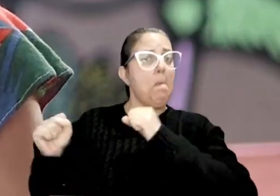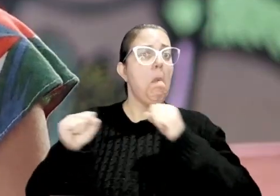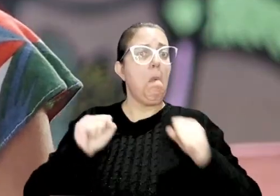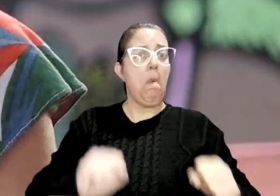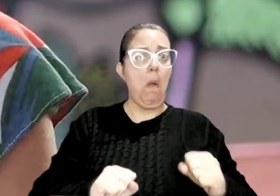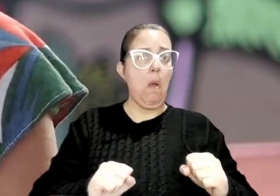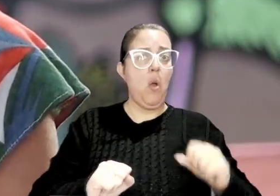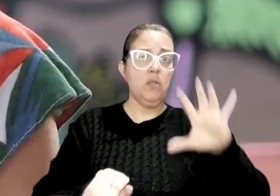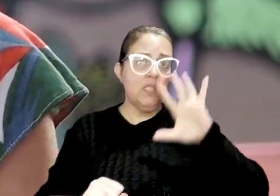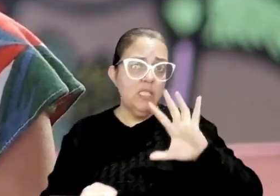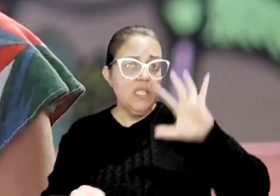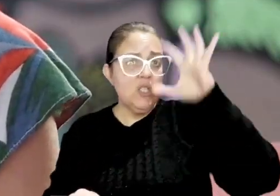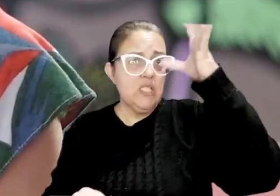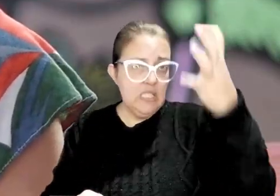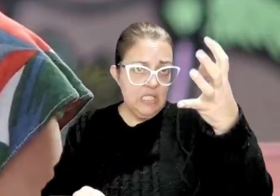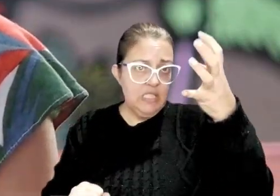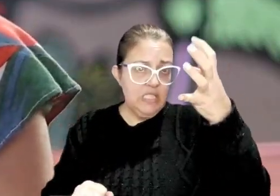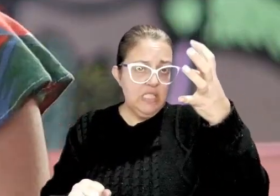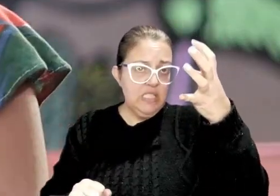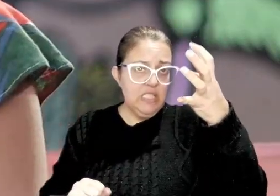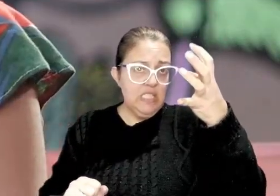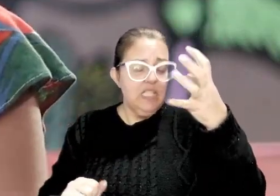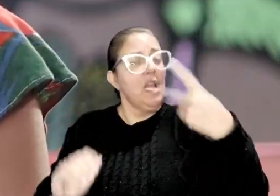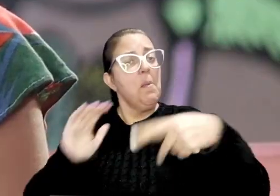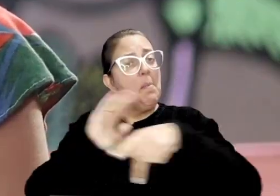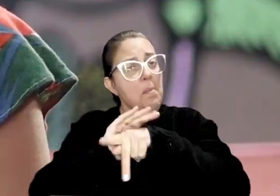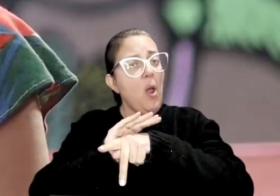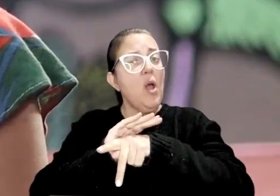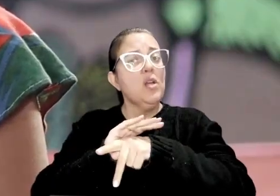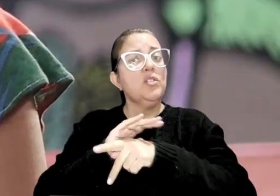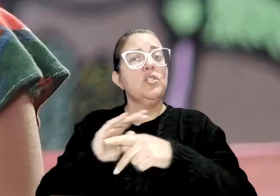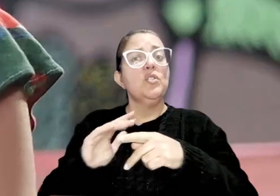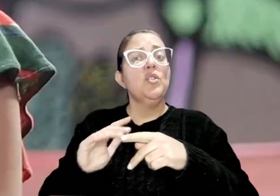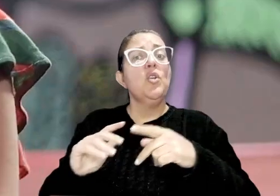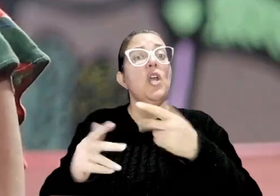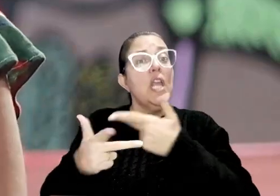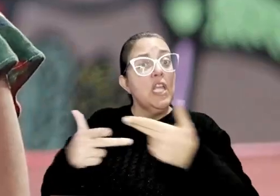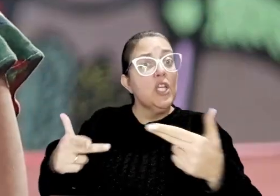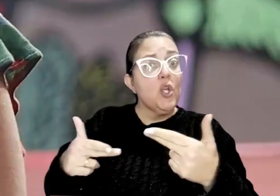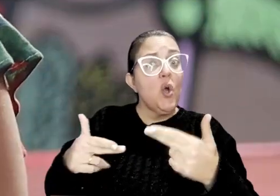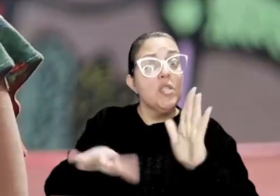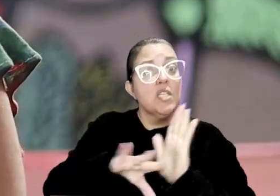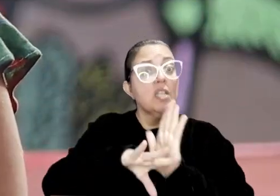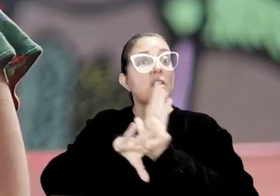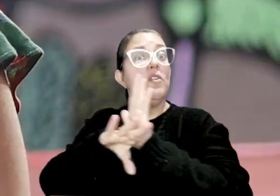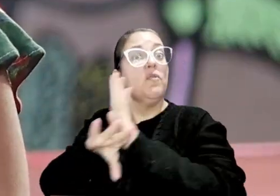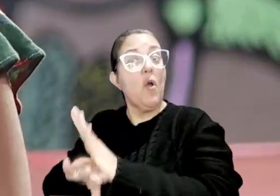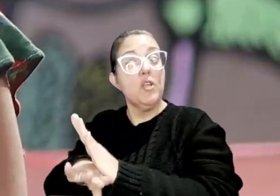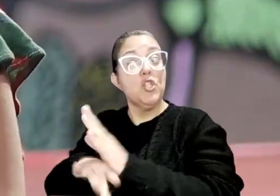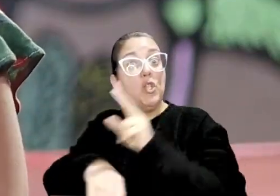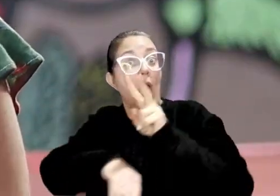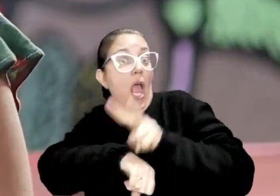em procedimentos que vão ao invés de cuidar para ampliar a democratização das decisões que dizem